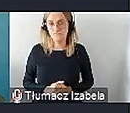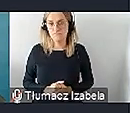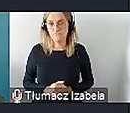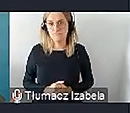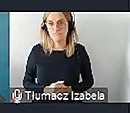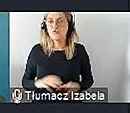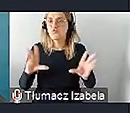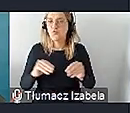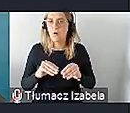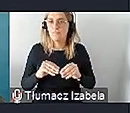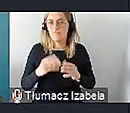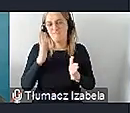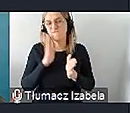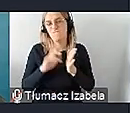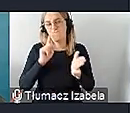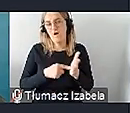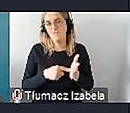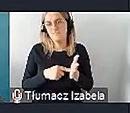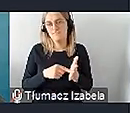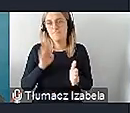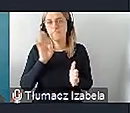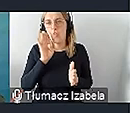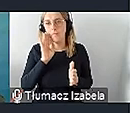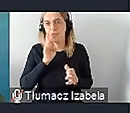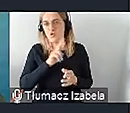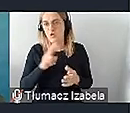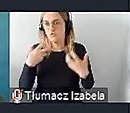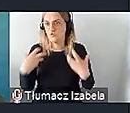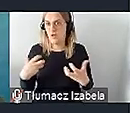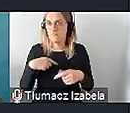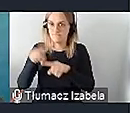Na podobne rzeczy chciałem zwrócić uwagę. Po pierwsze: